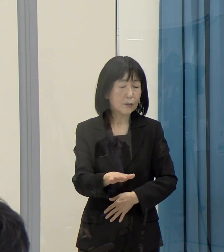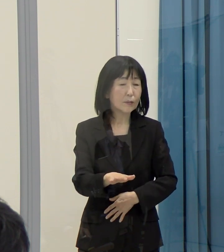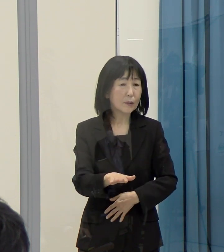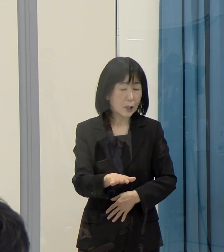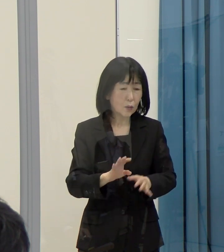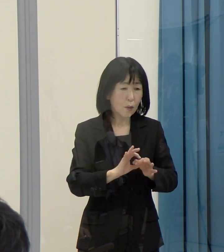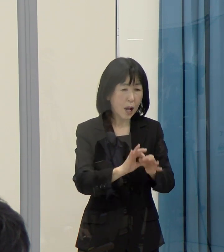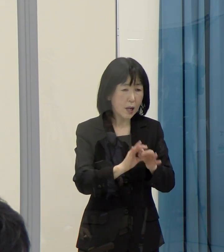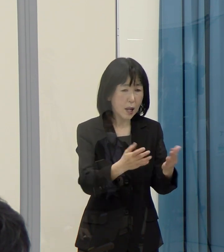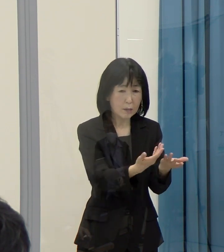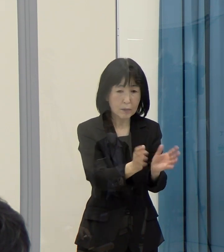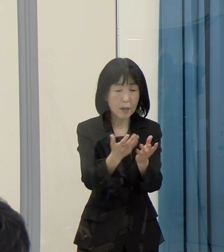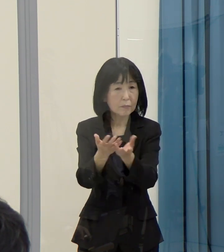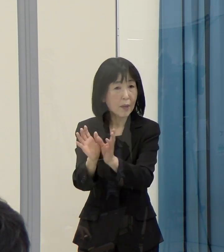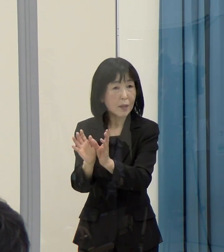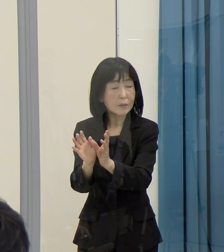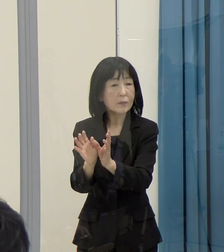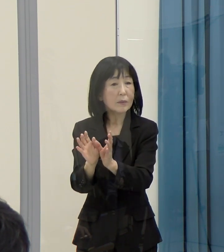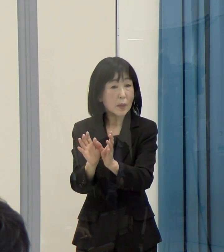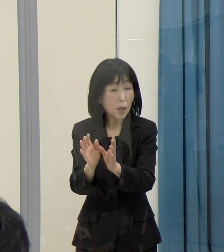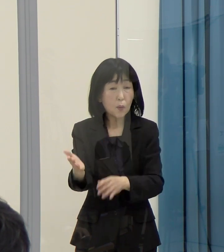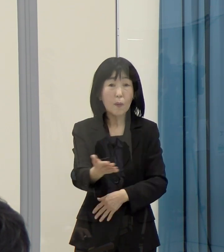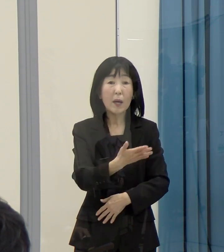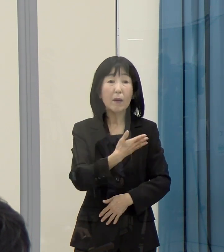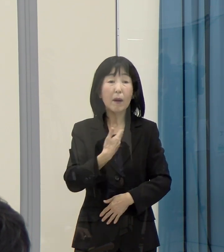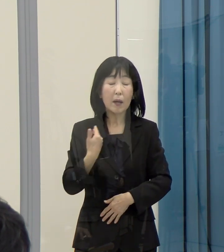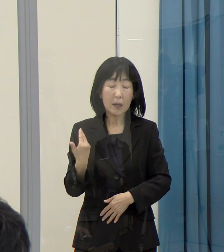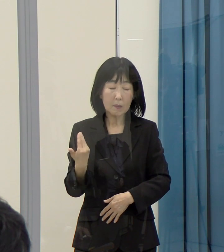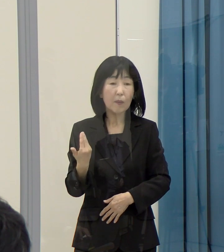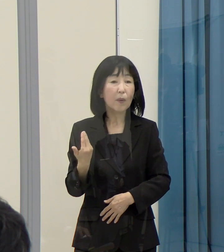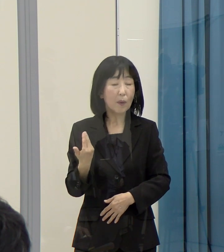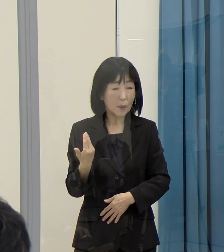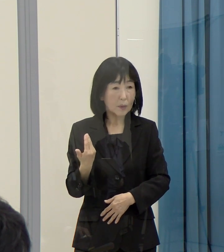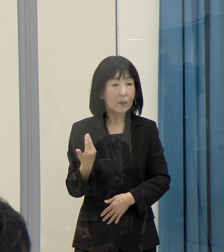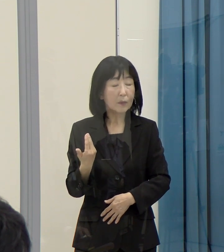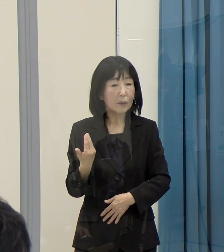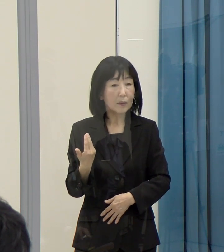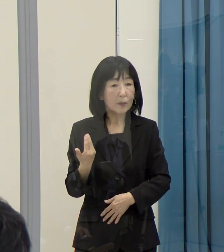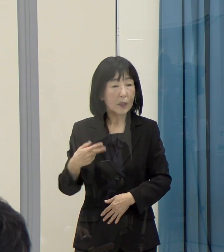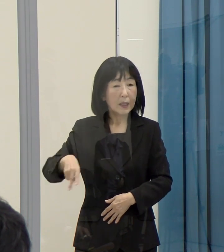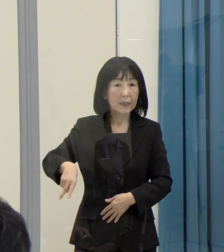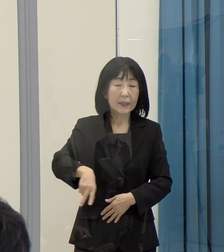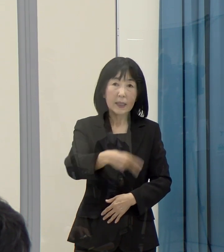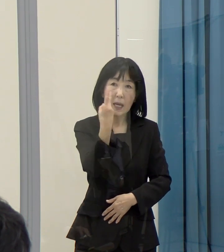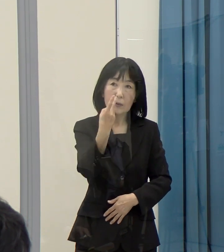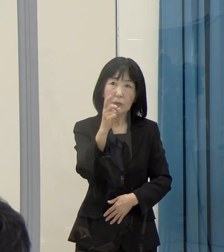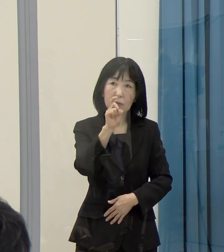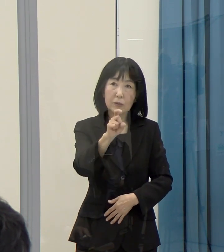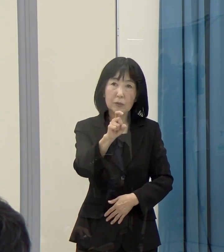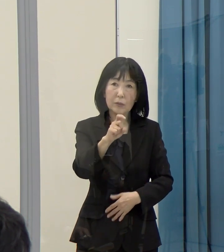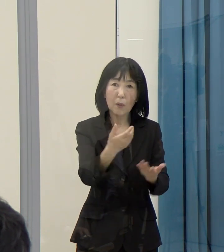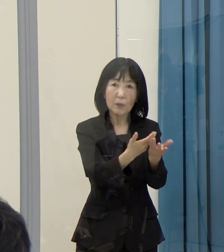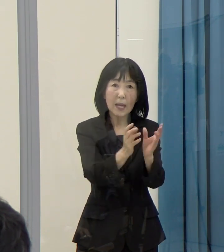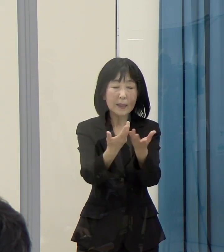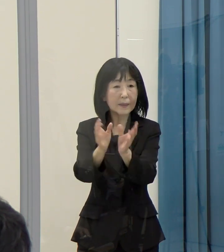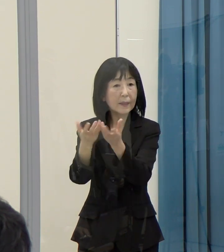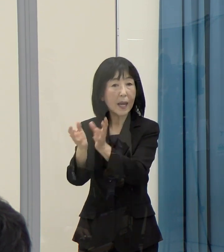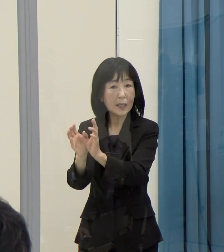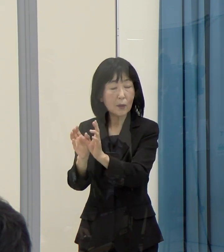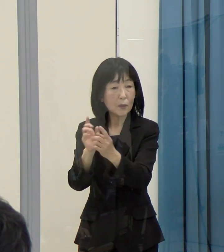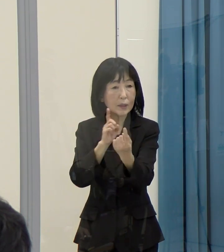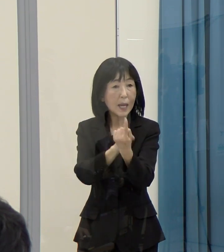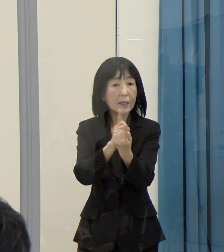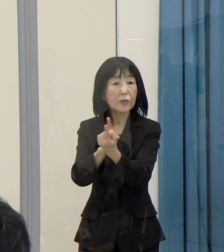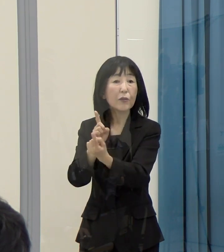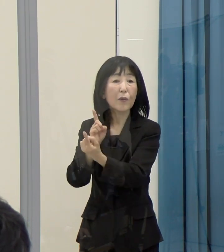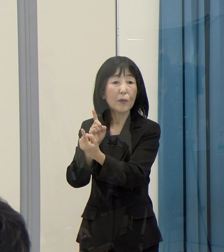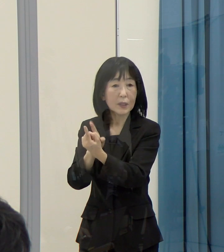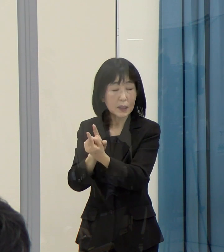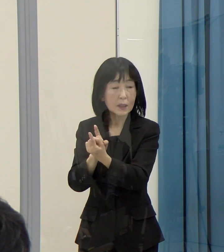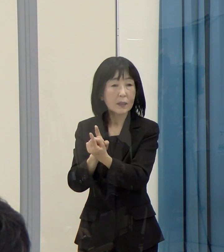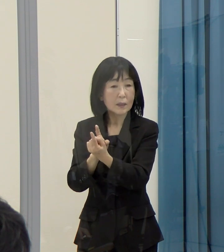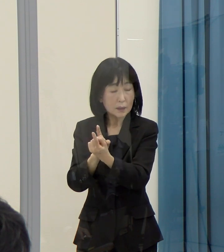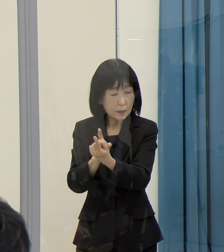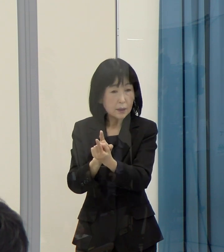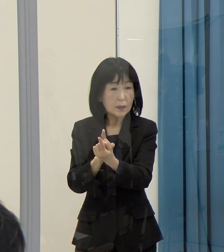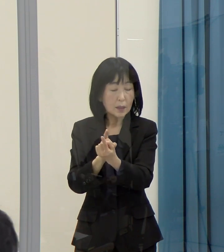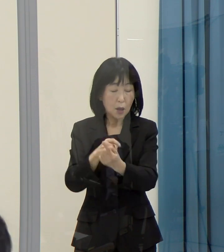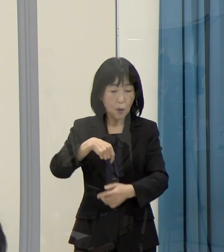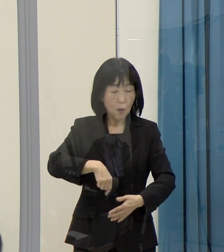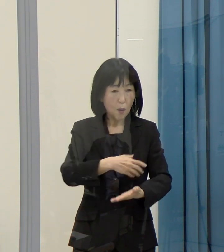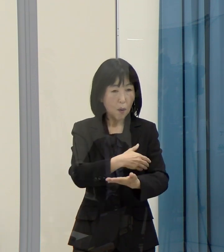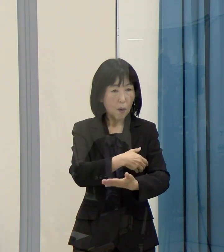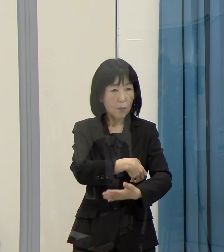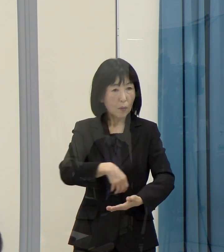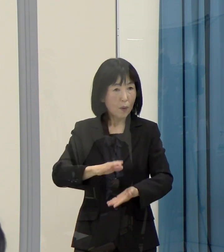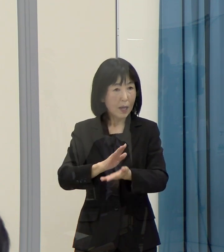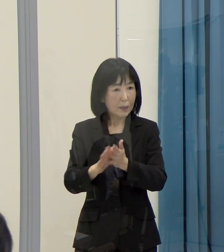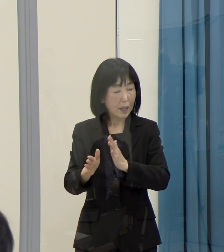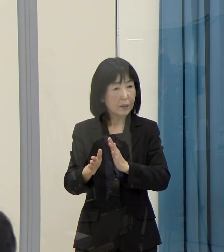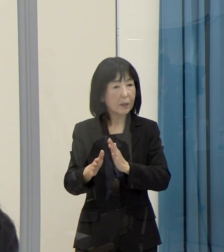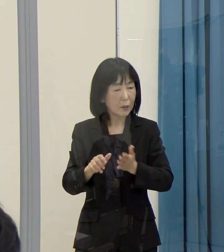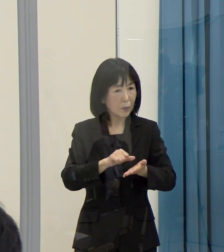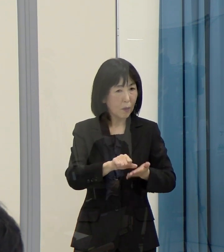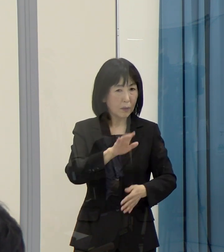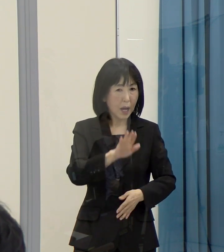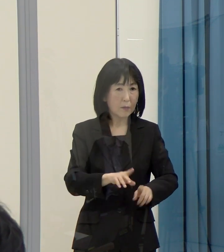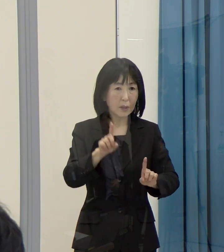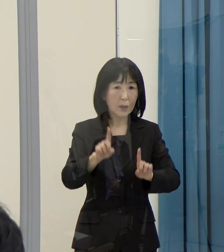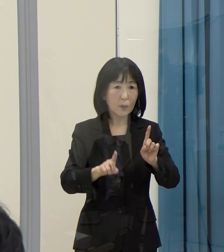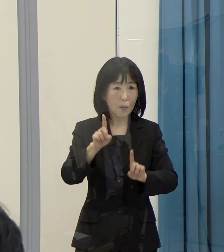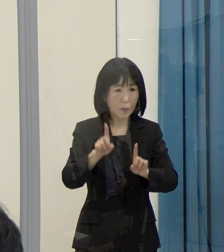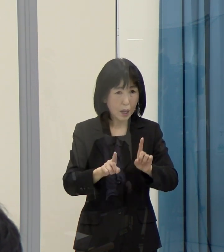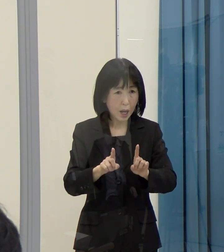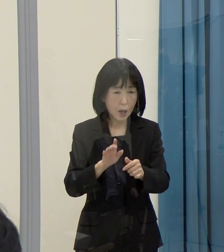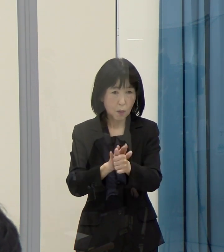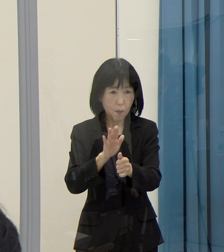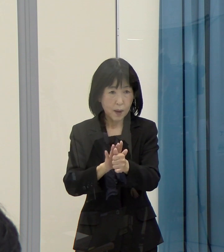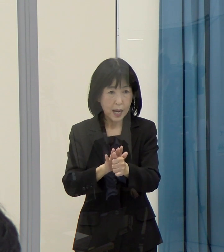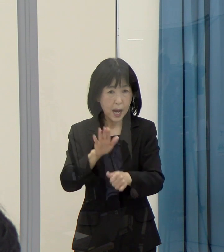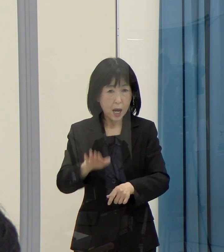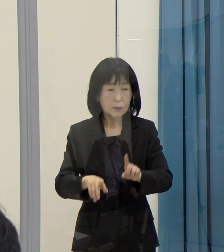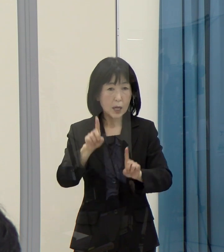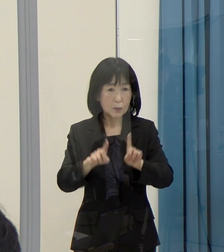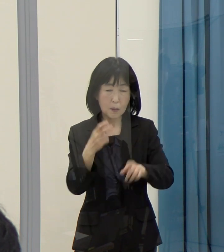我々も先般、知る限りで２１０の団体を対象として、県でそういう登録があるのかないのか、あるいは後援名義をしたことがあるのかという調査を行いました。